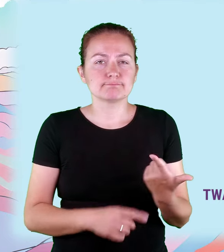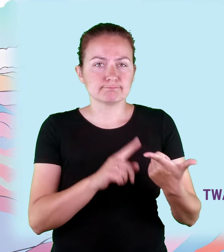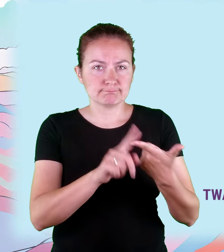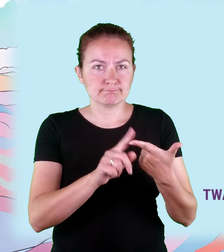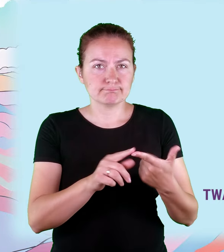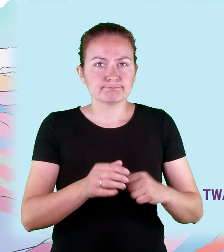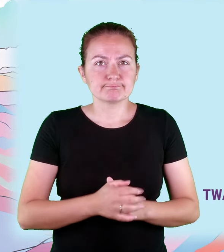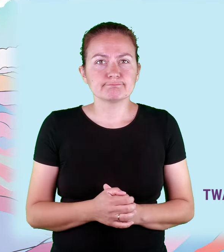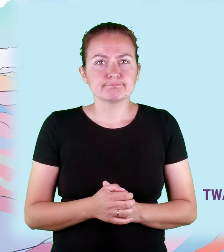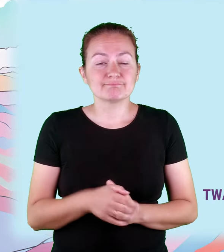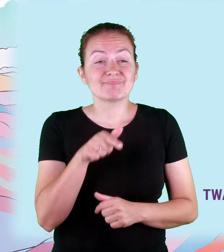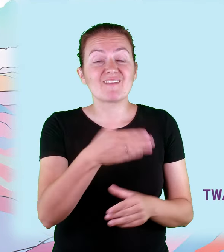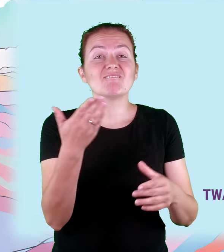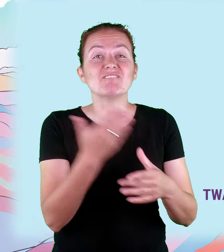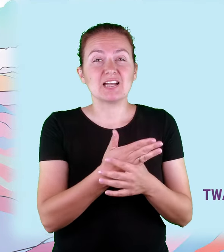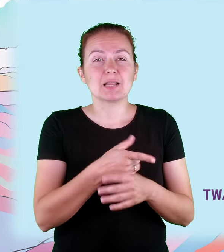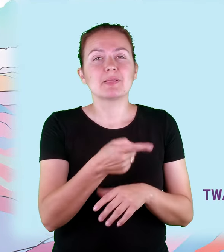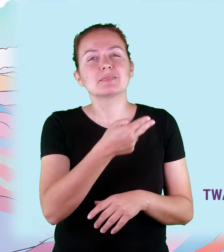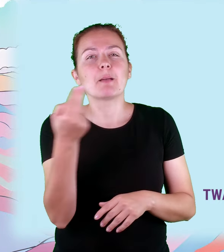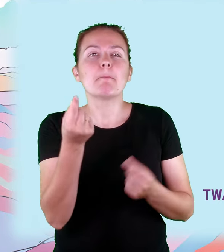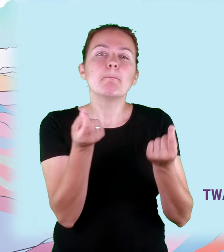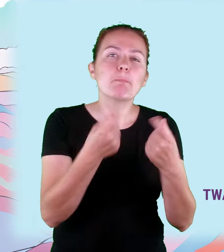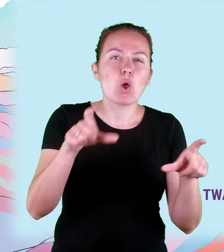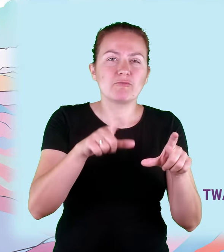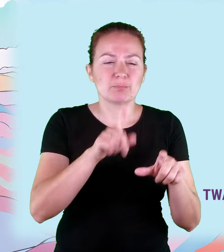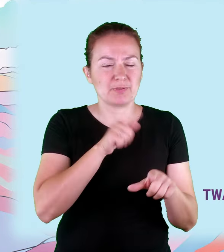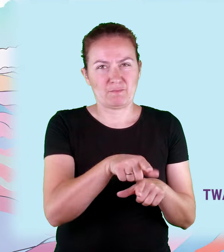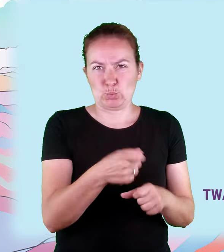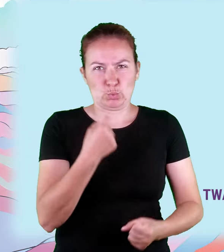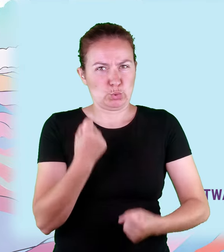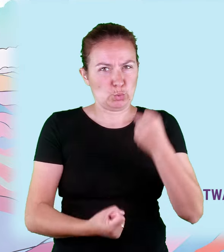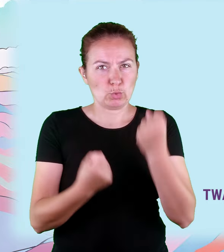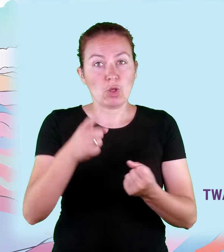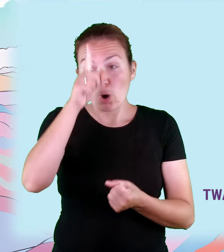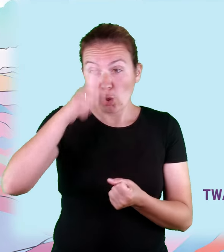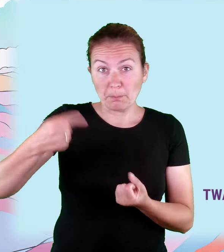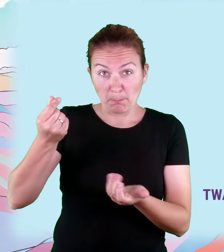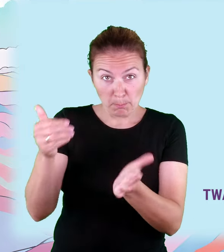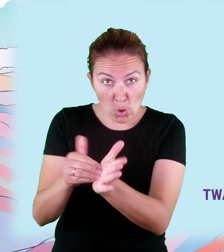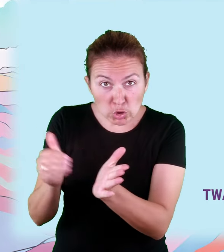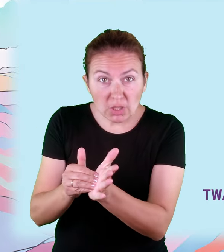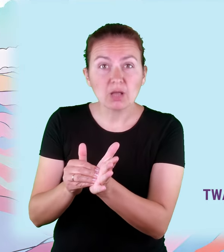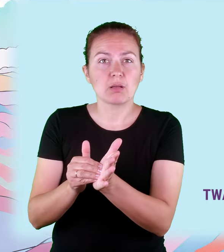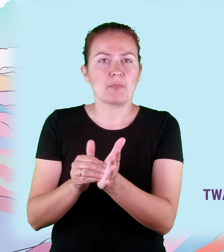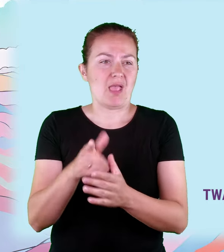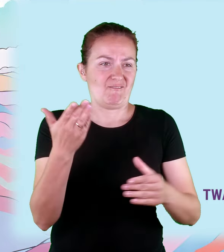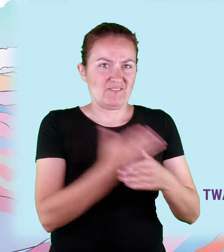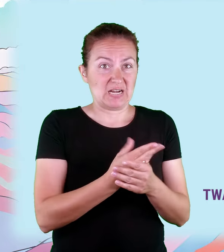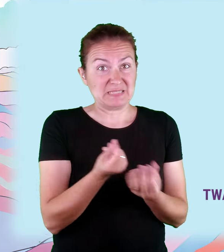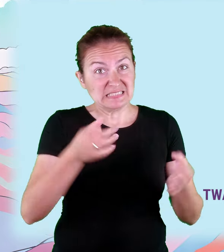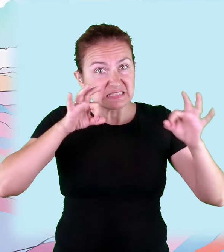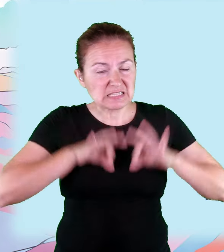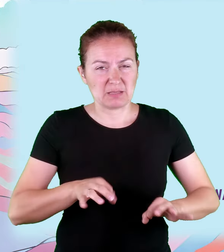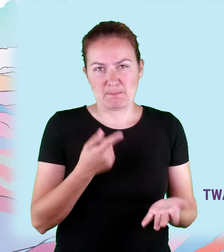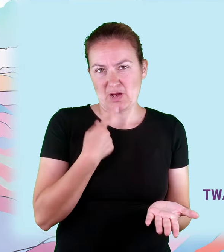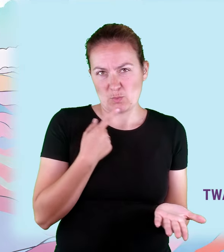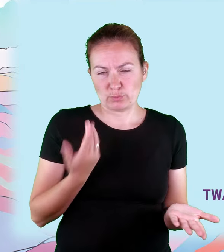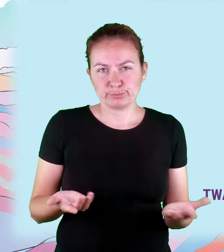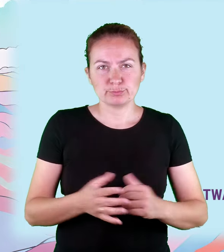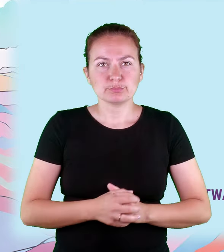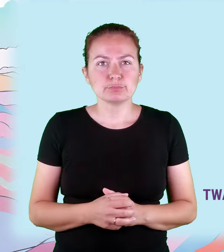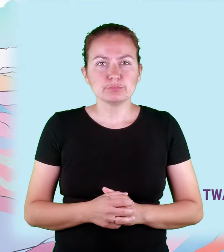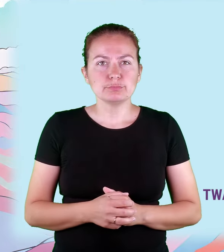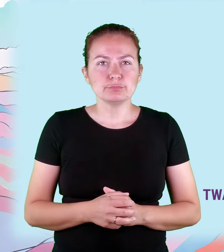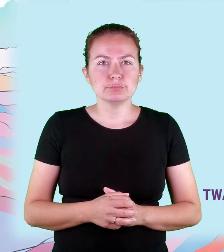2. Sprawa podwyżki w firmie to twardy orzech do zgryzienia. Ludzie potrzebują pieniędzy, ale firma nie zarabia dużo.